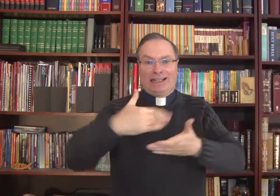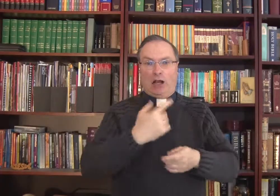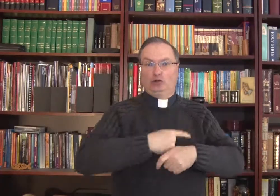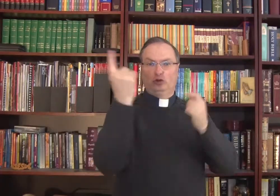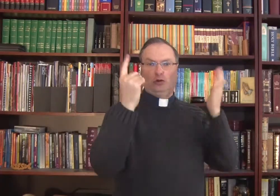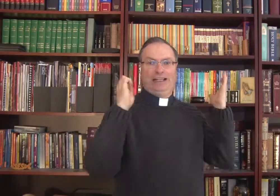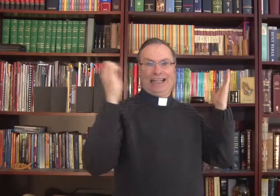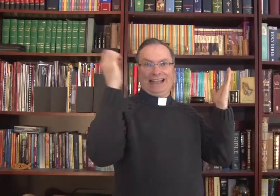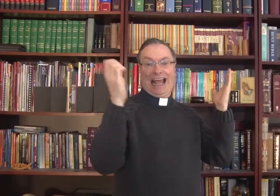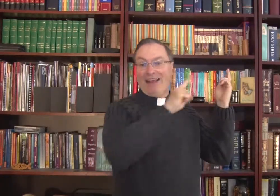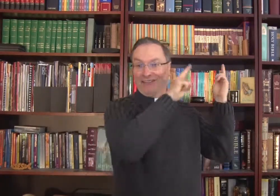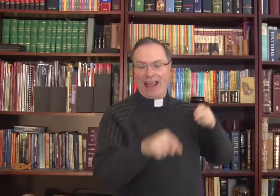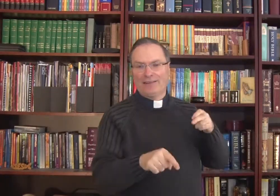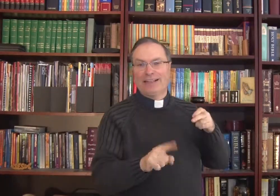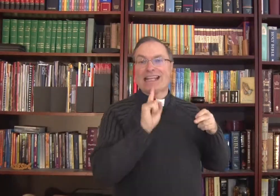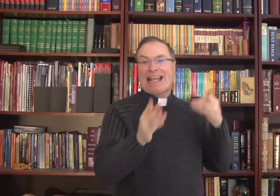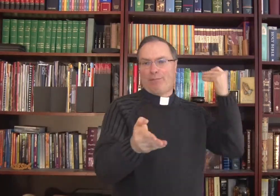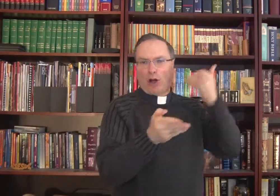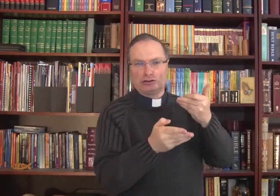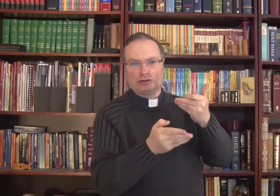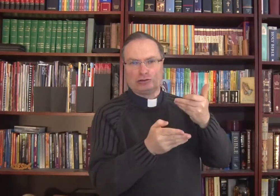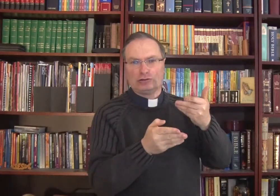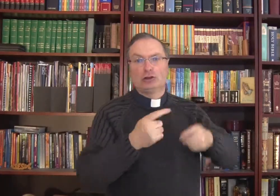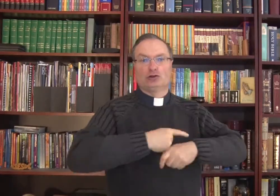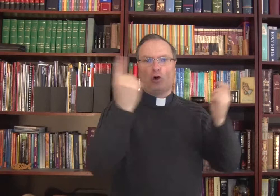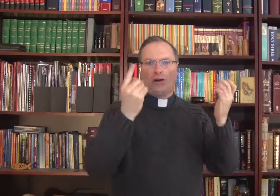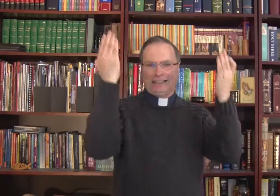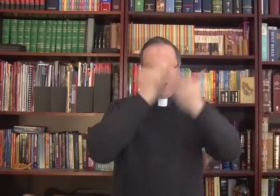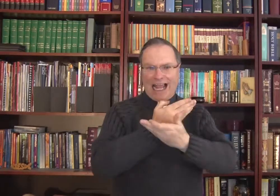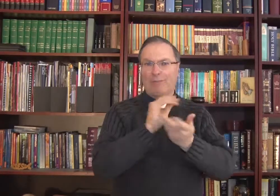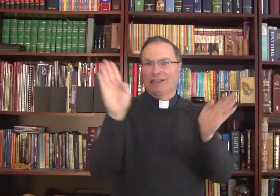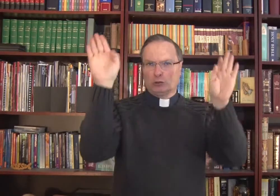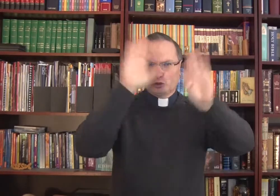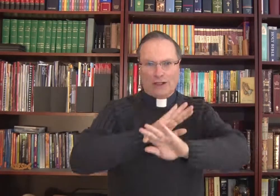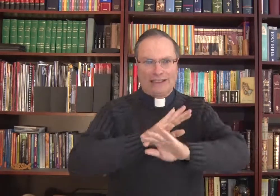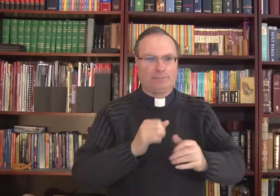car le jour de l'Éternel vient, il est proche: jour de ténèbres et d'obscurité…